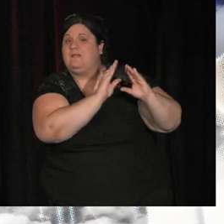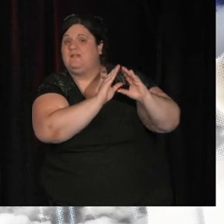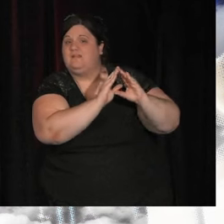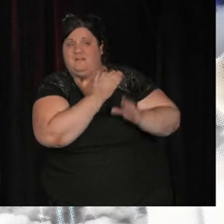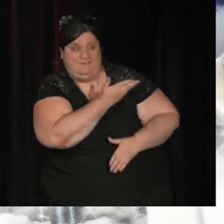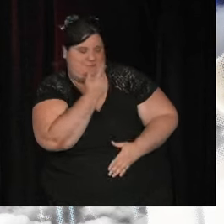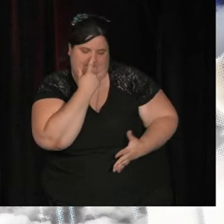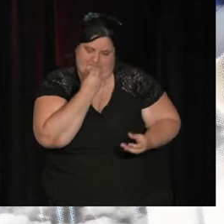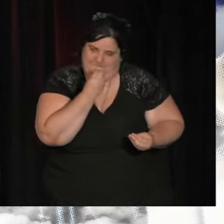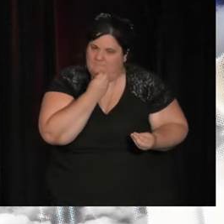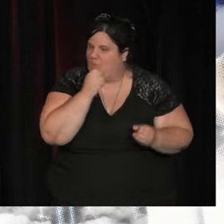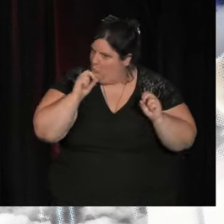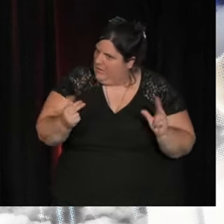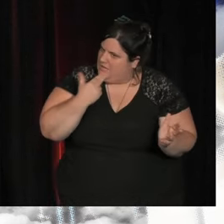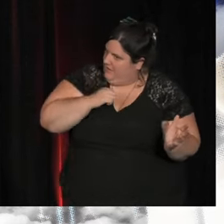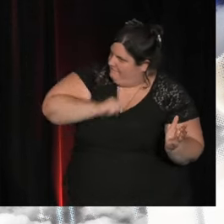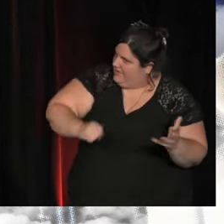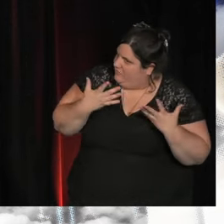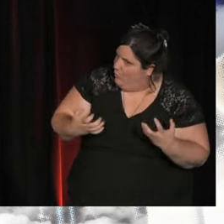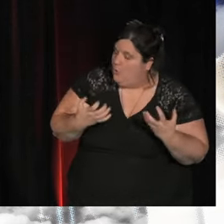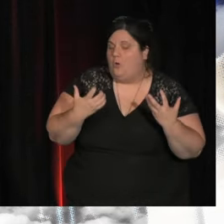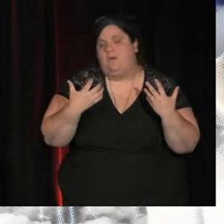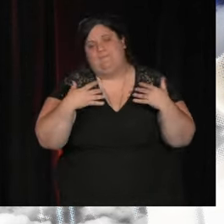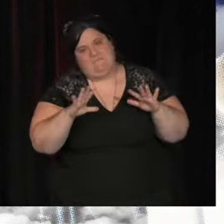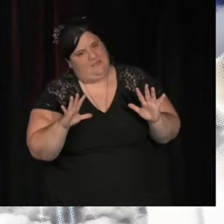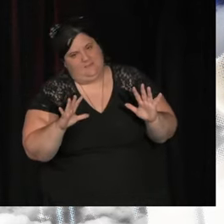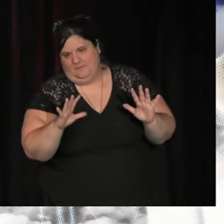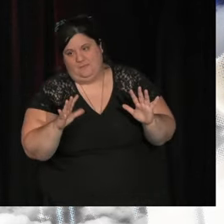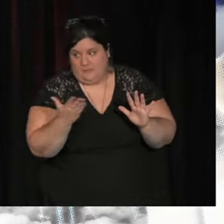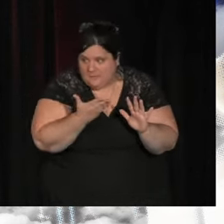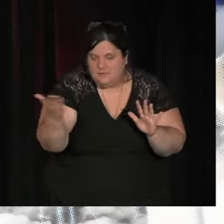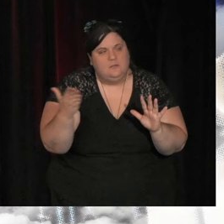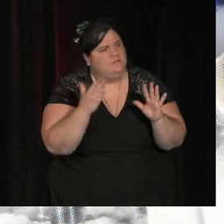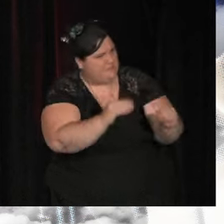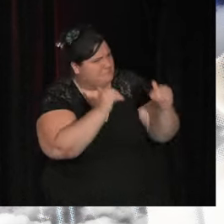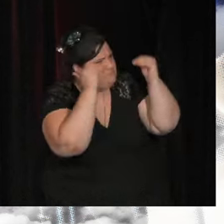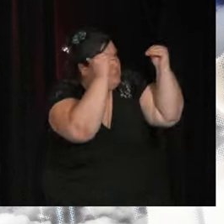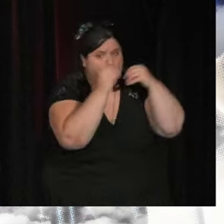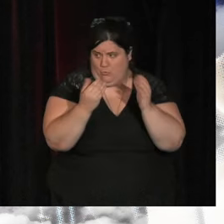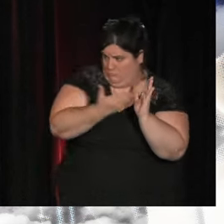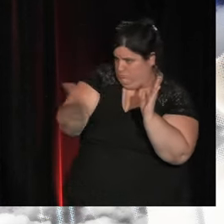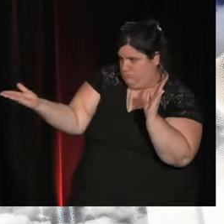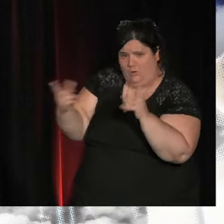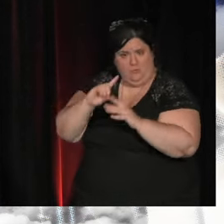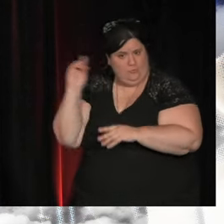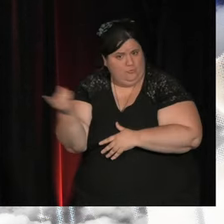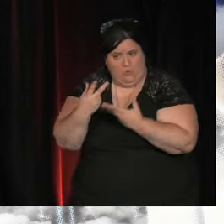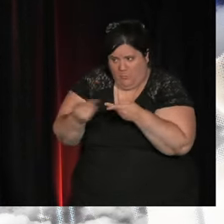qui soit déjà hyper efficace, mais surtout qui soit approchable par un maximum de monde donc qu'il y ait une profondeur de jeu qui